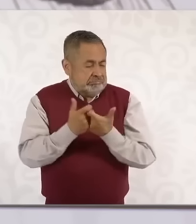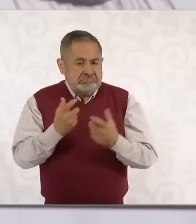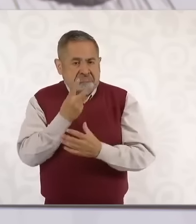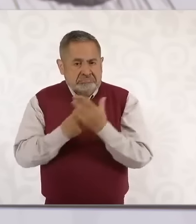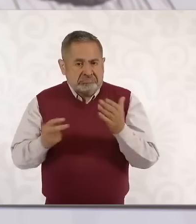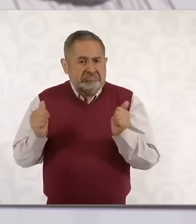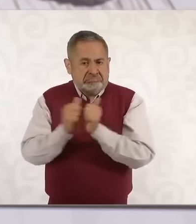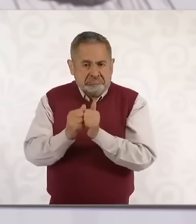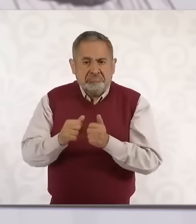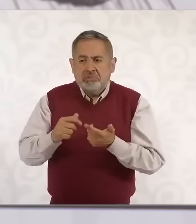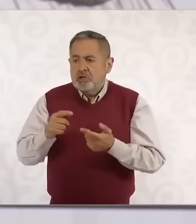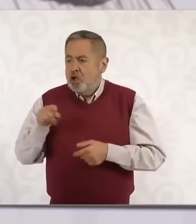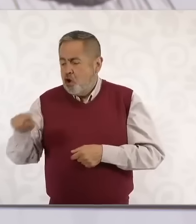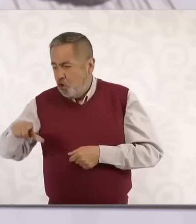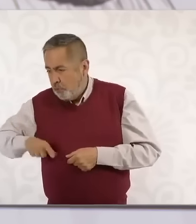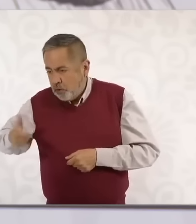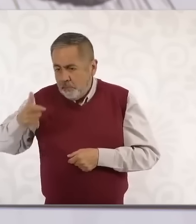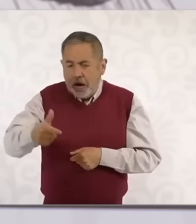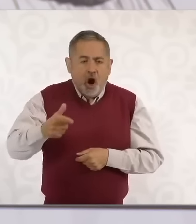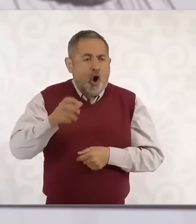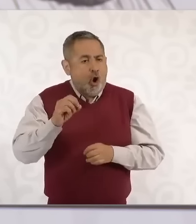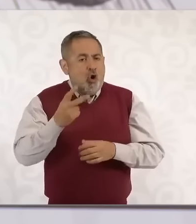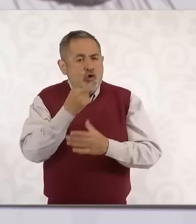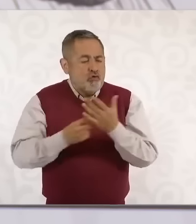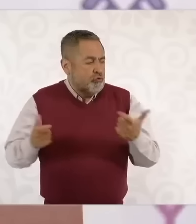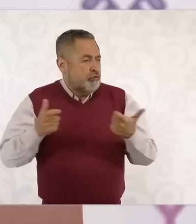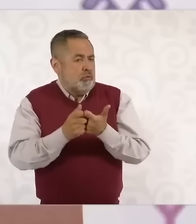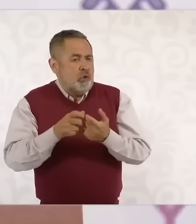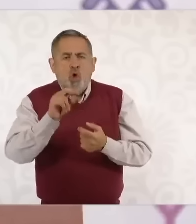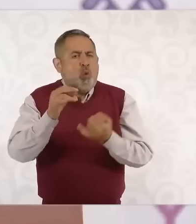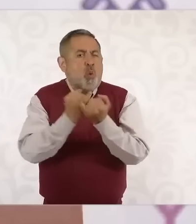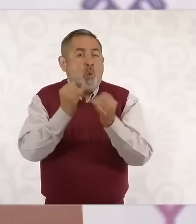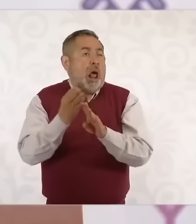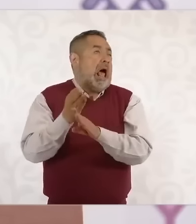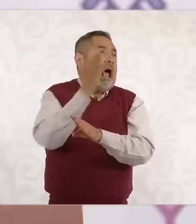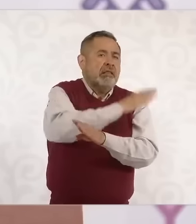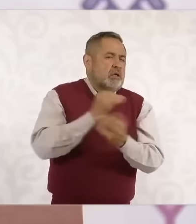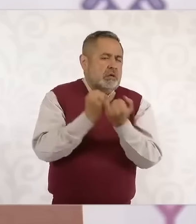inversiones mixtas con un esquema completamente distinto al que históricamente se hizo sin ceder